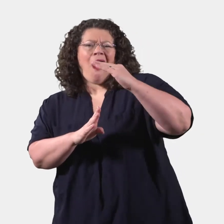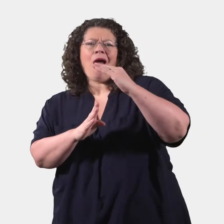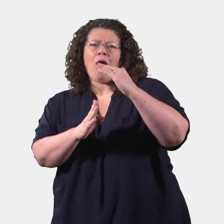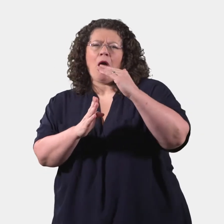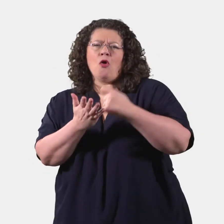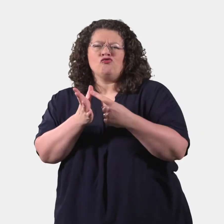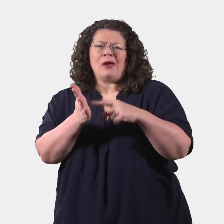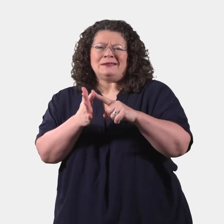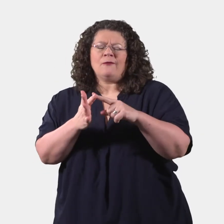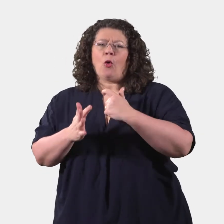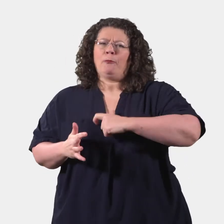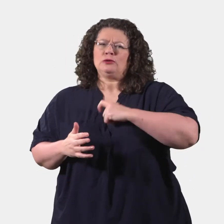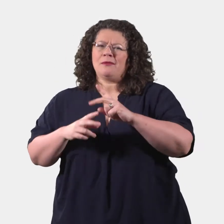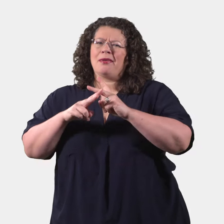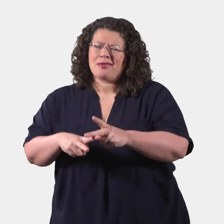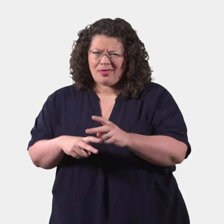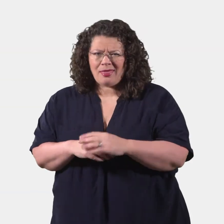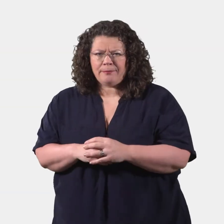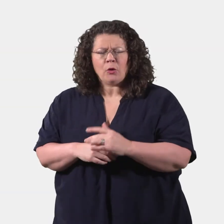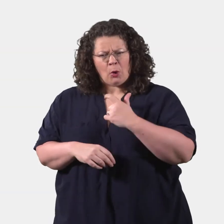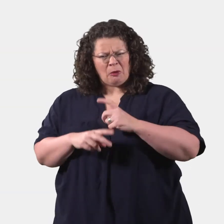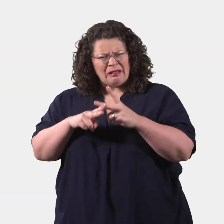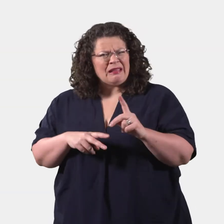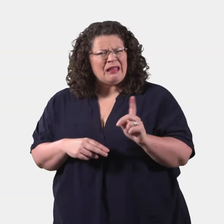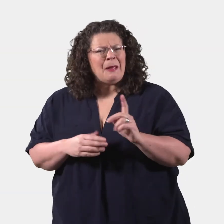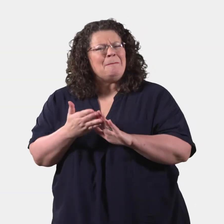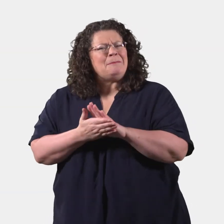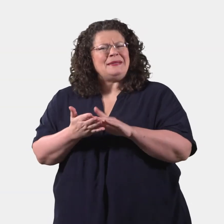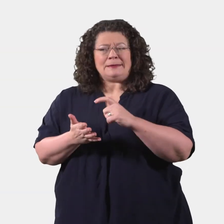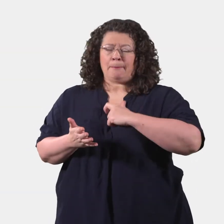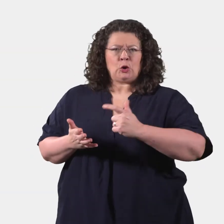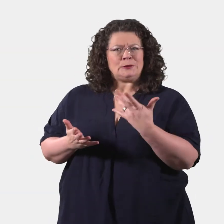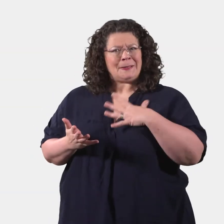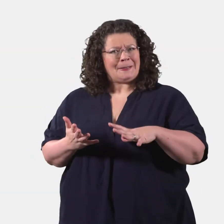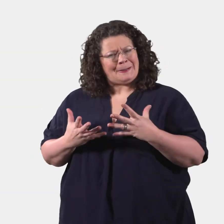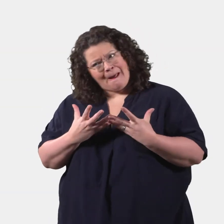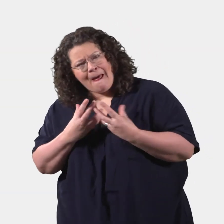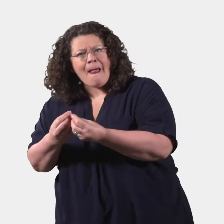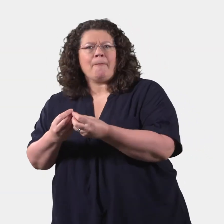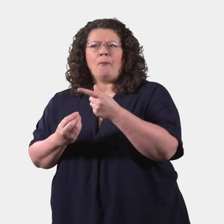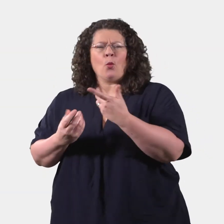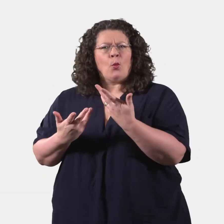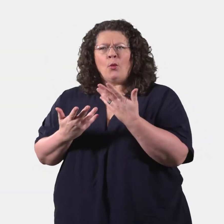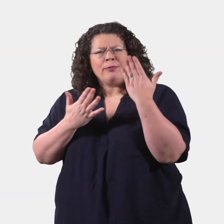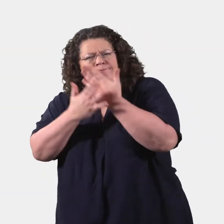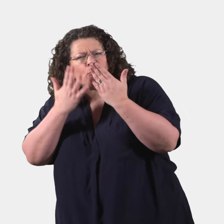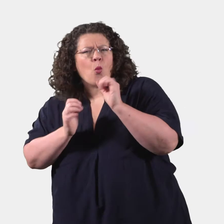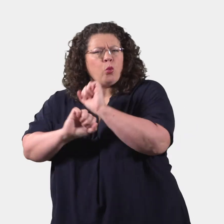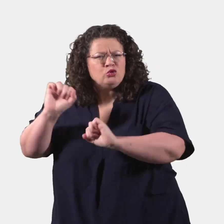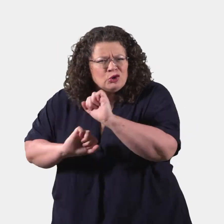raddfa uwch ar gyfer gofal personol. Mae person yn cael gofal personol pan fyddangen help arno â phethau